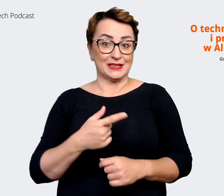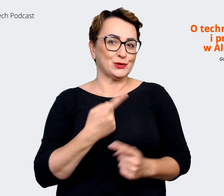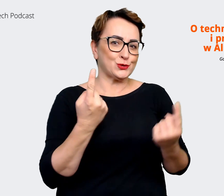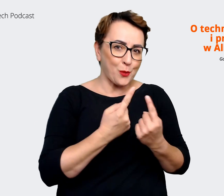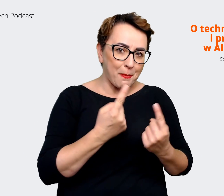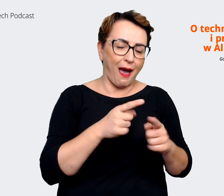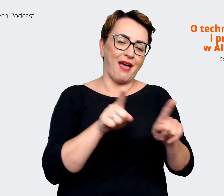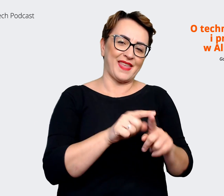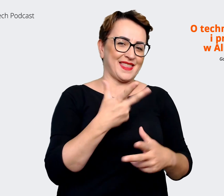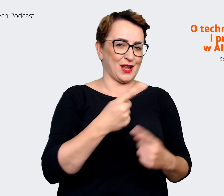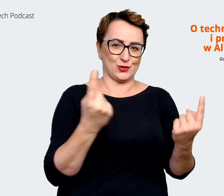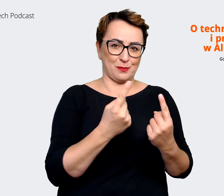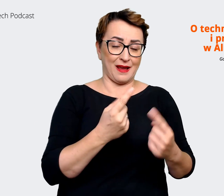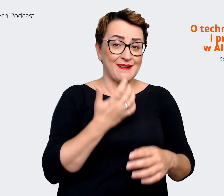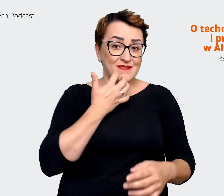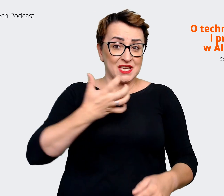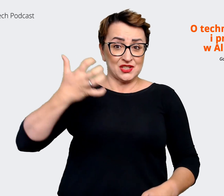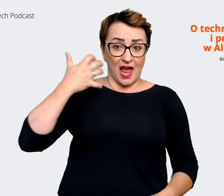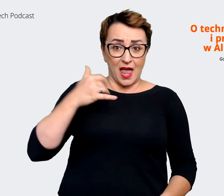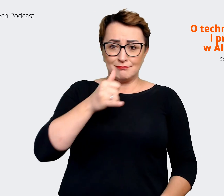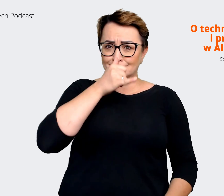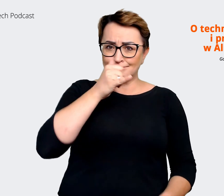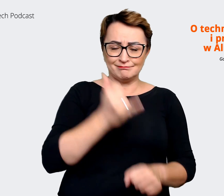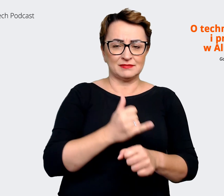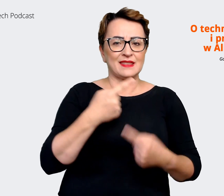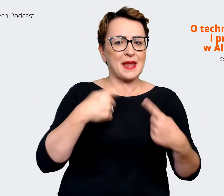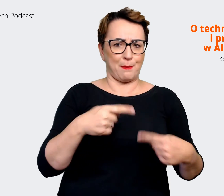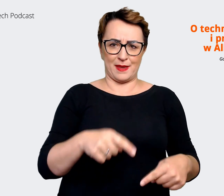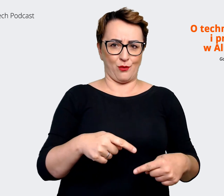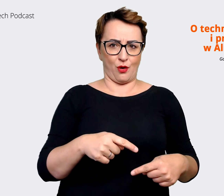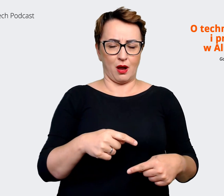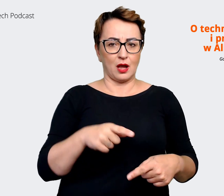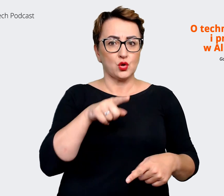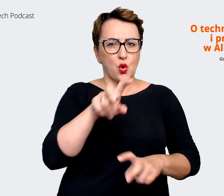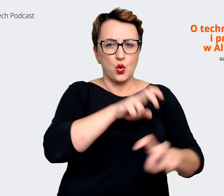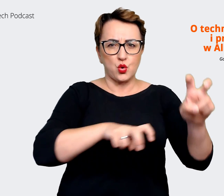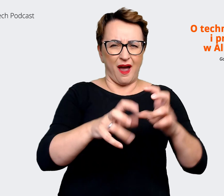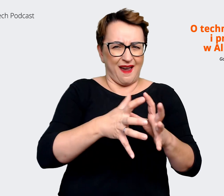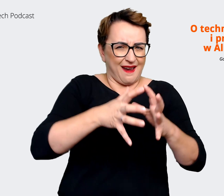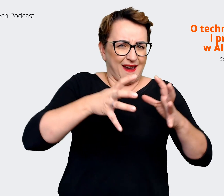pory nie miałem takiej możliwości, żeby w ogóle z takim ruchem mieć do czynienia, nawet obsługując